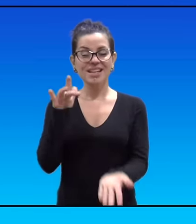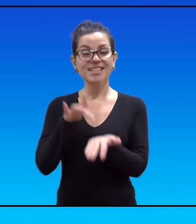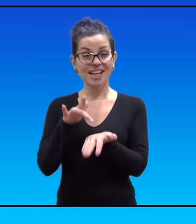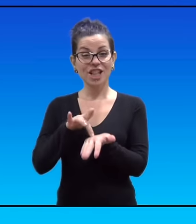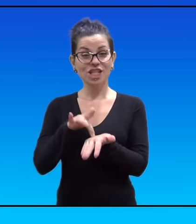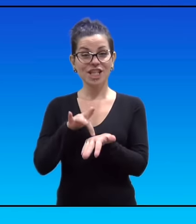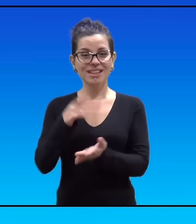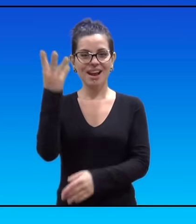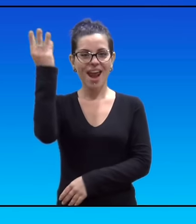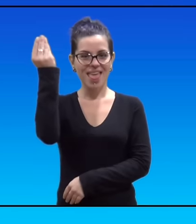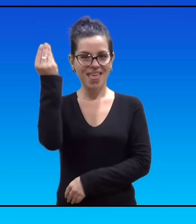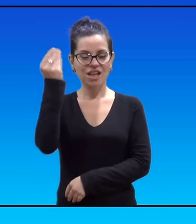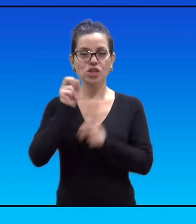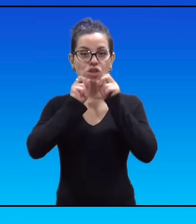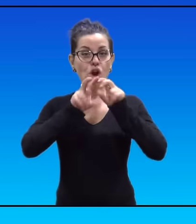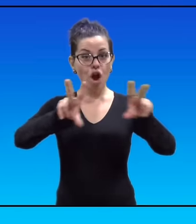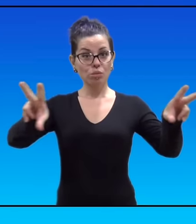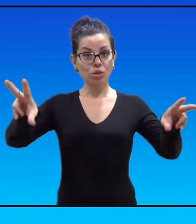La Sede Centrale ENS comunica